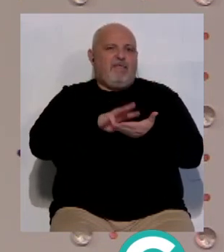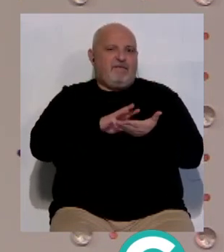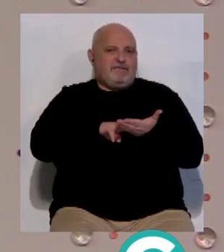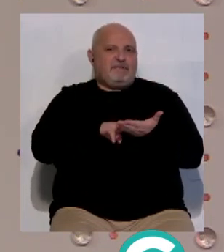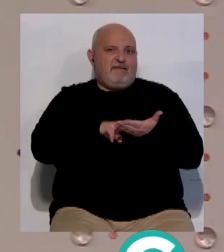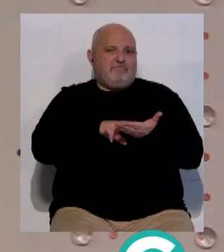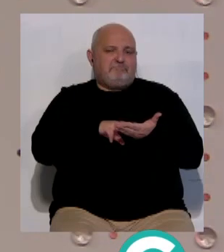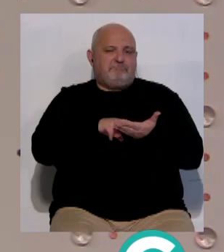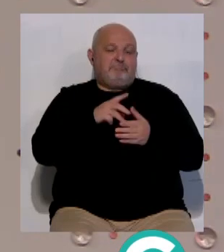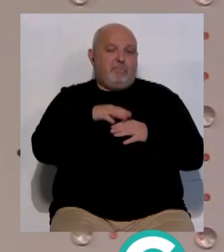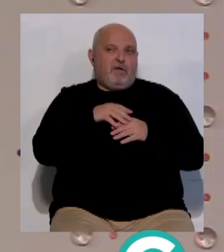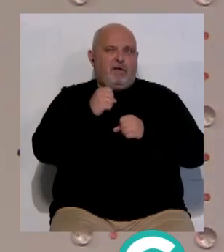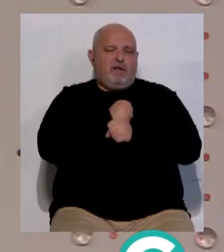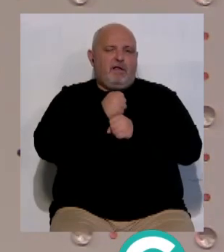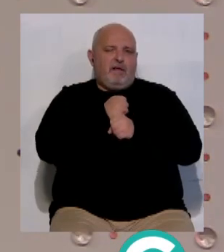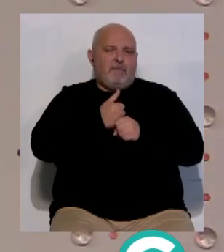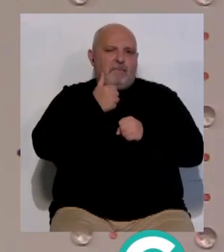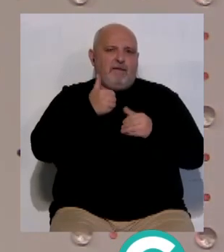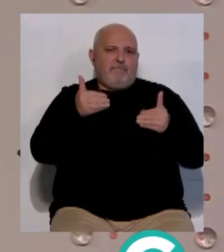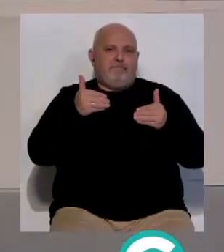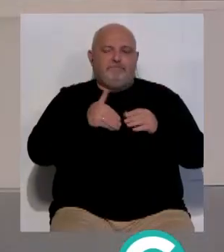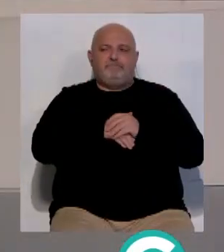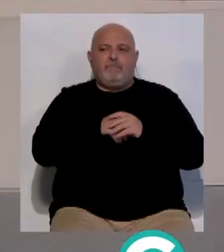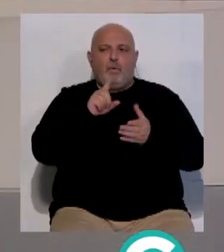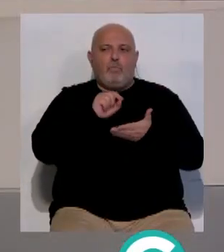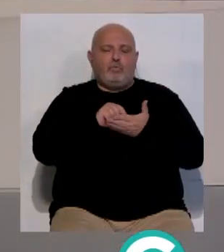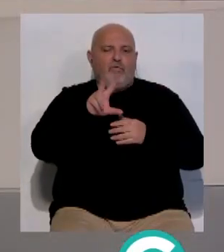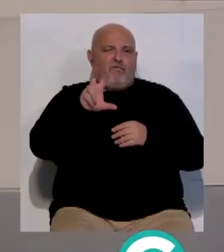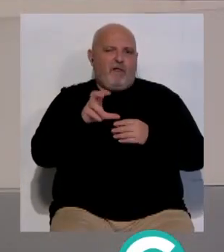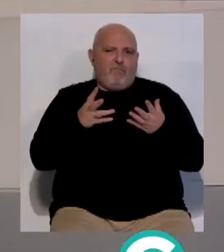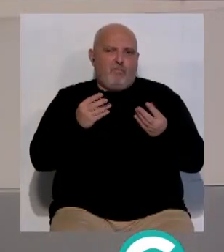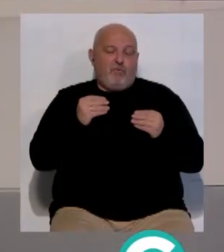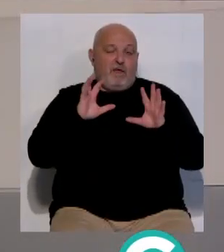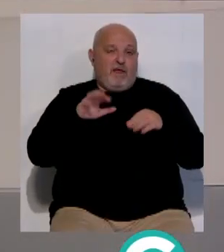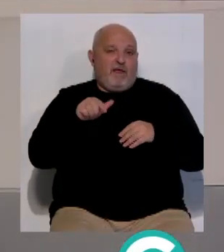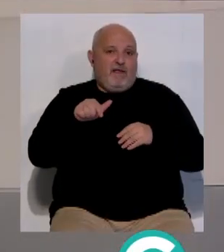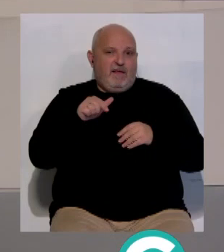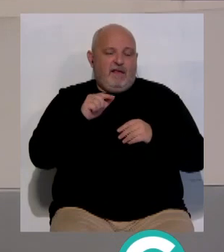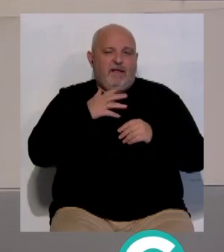todo porque tienen que trabajar mucho más hacia atrás un punto titánico del Cádiz en vigo que lo